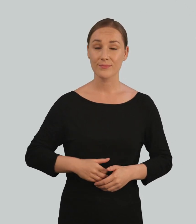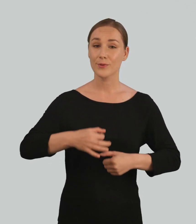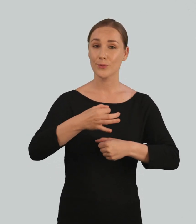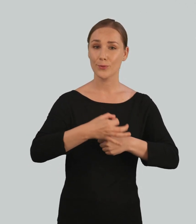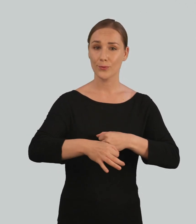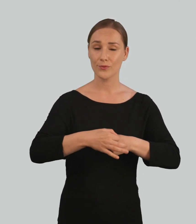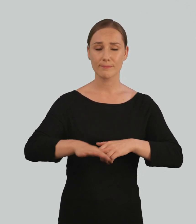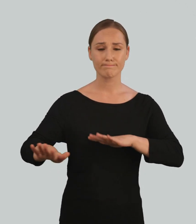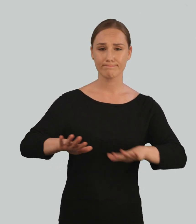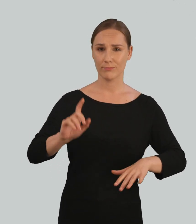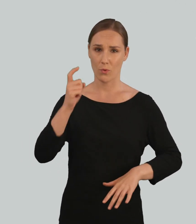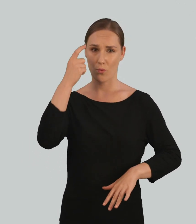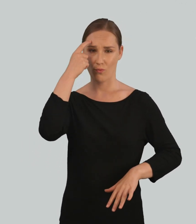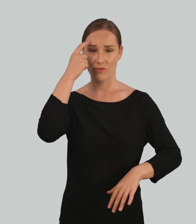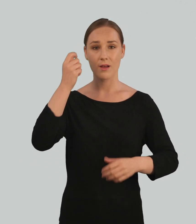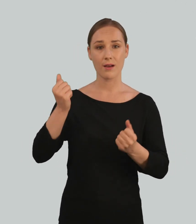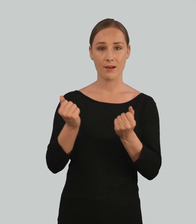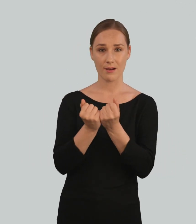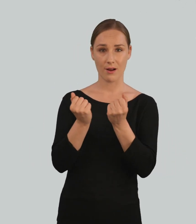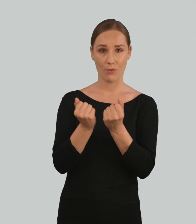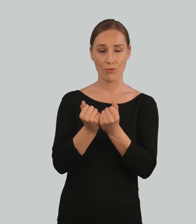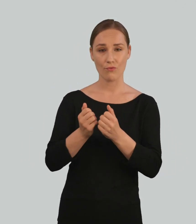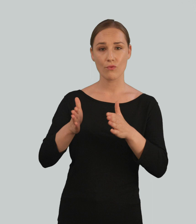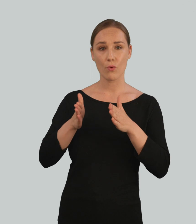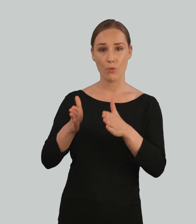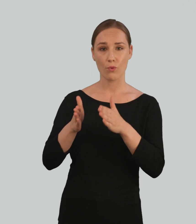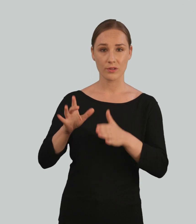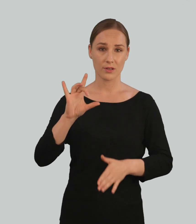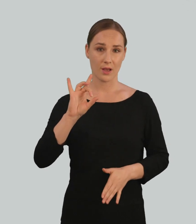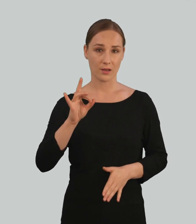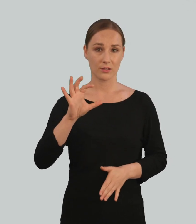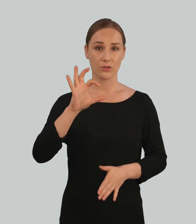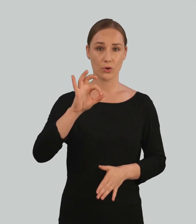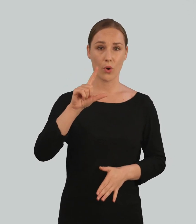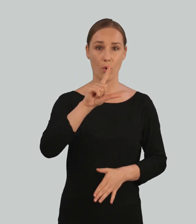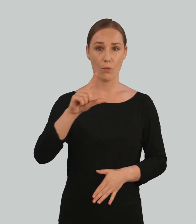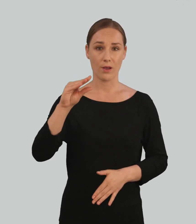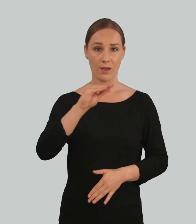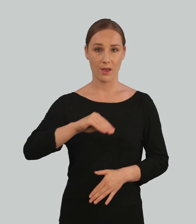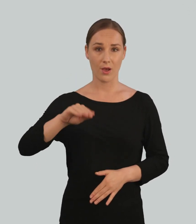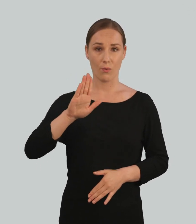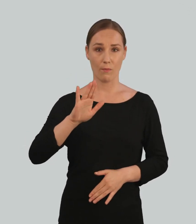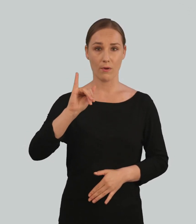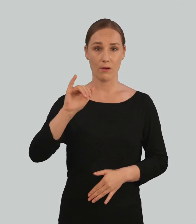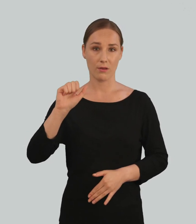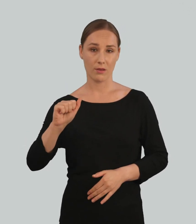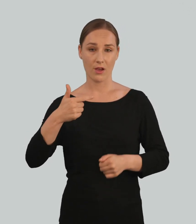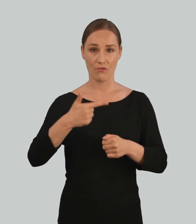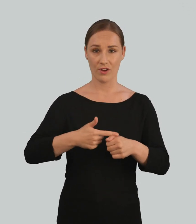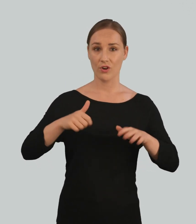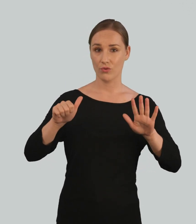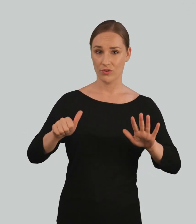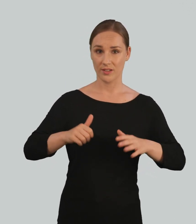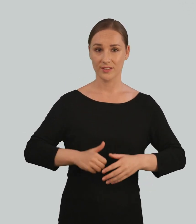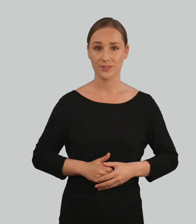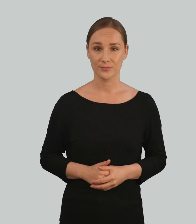Główna siedziba Uniwersytetu mieści się przy ul. Gołębiej 24 w Krakowie.